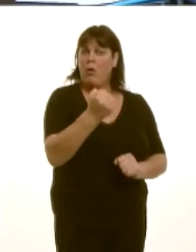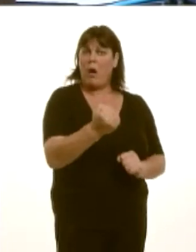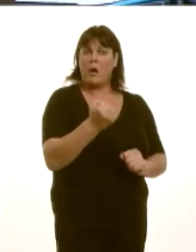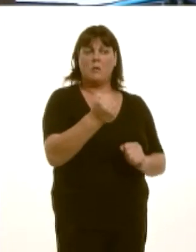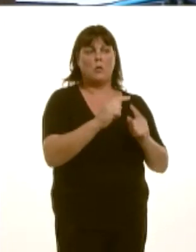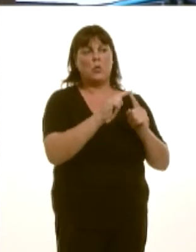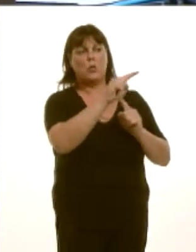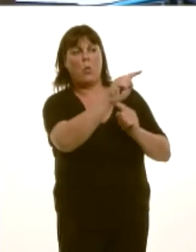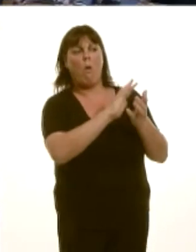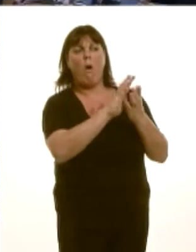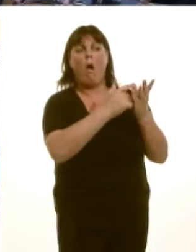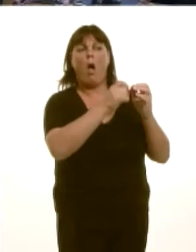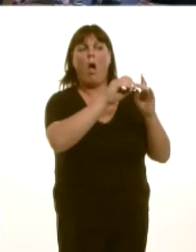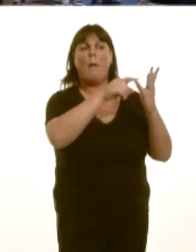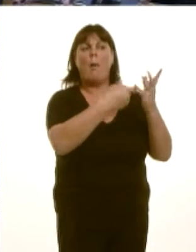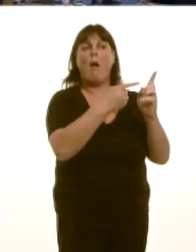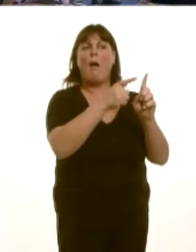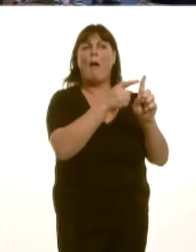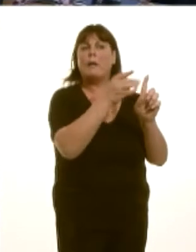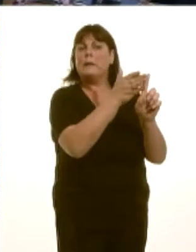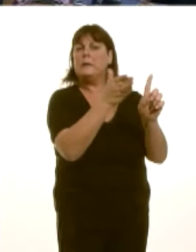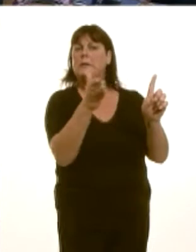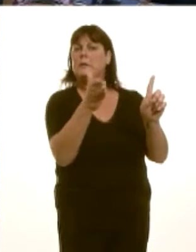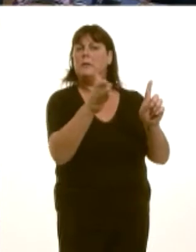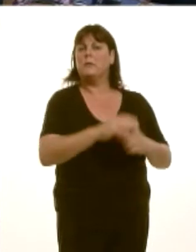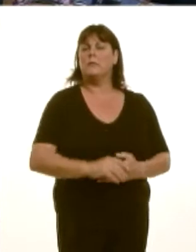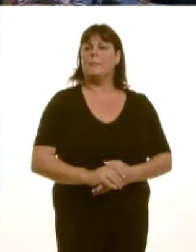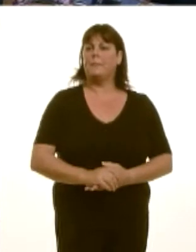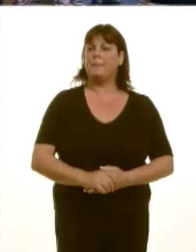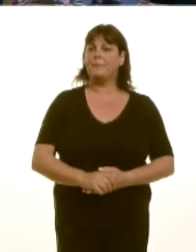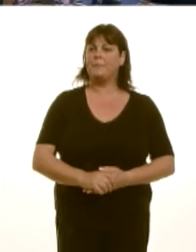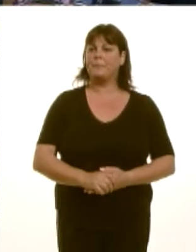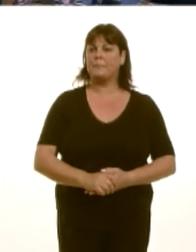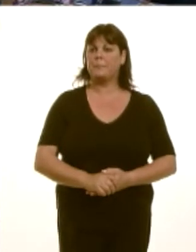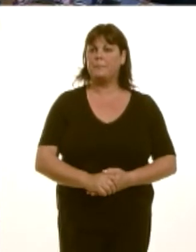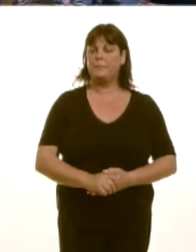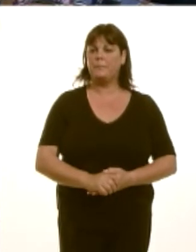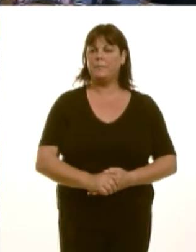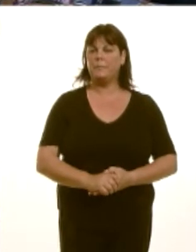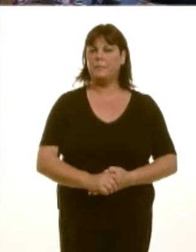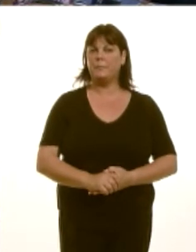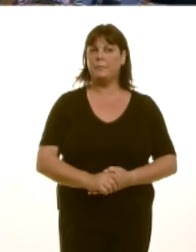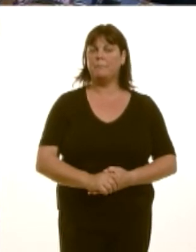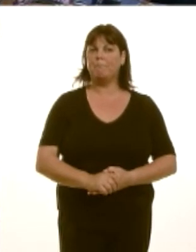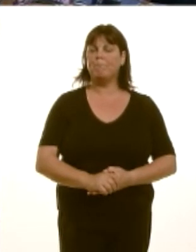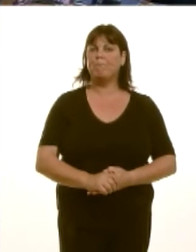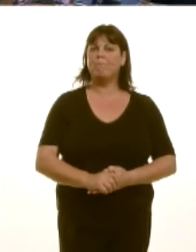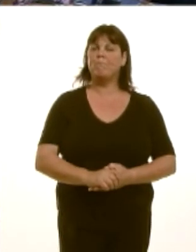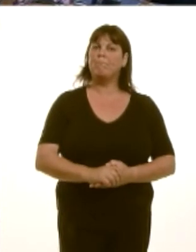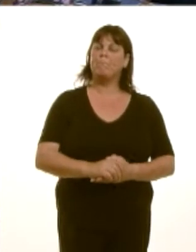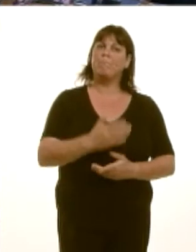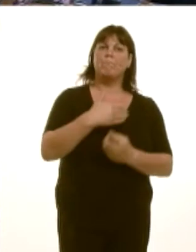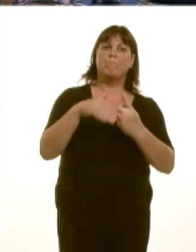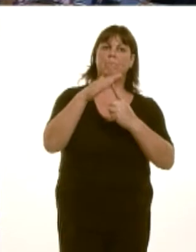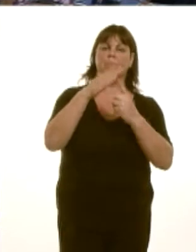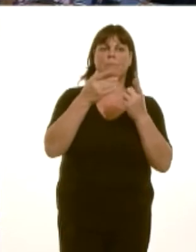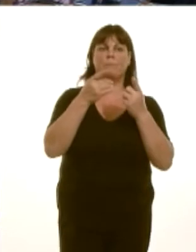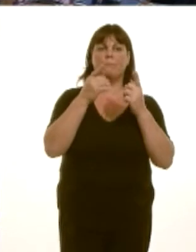Rhodri Glyn Thomas: Brif Weinidog, beth yw polisi Llywodraeth Cymru ynglyn â chylchfannau